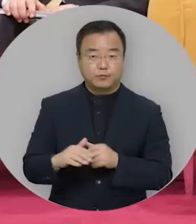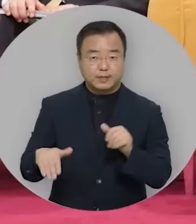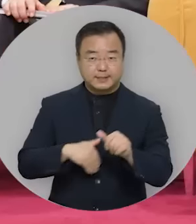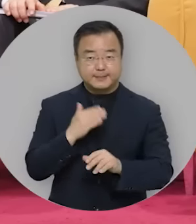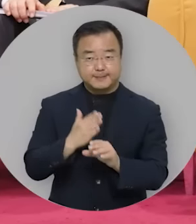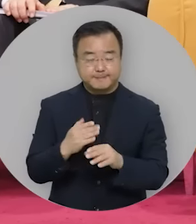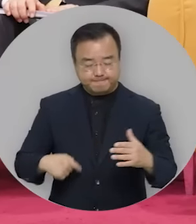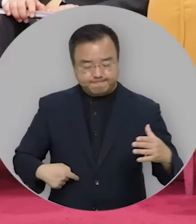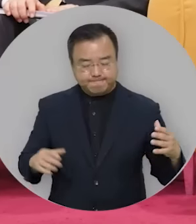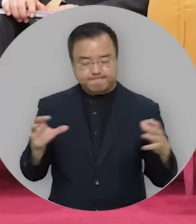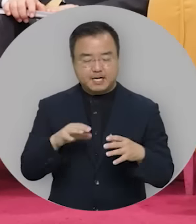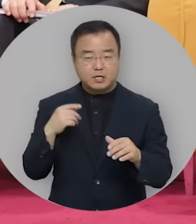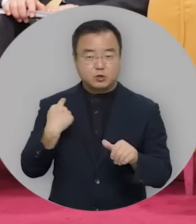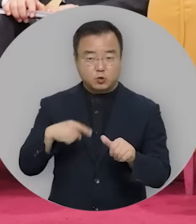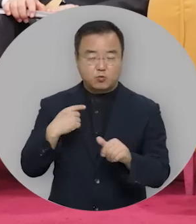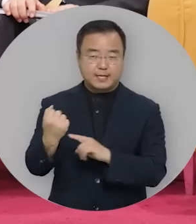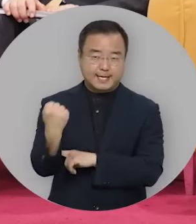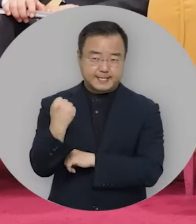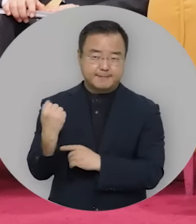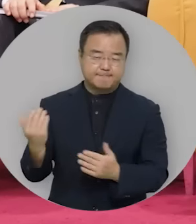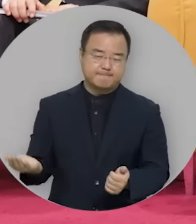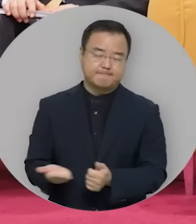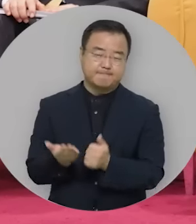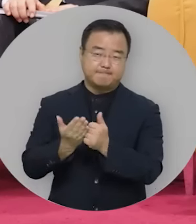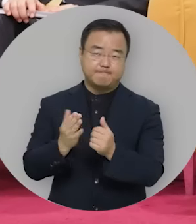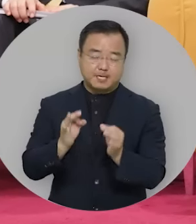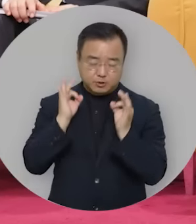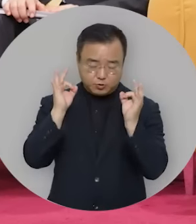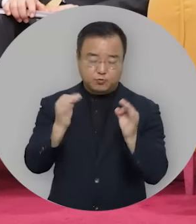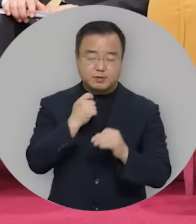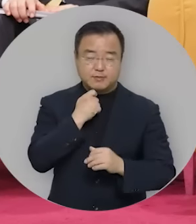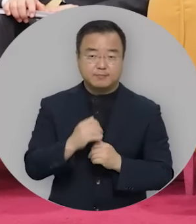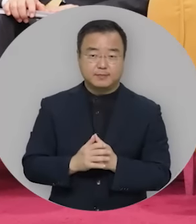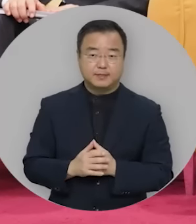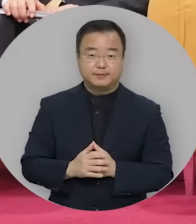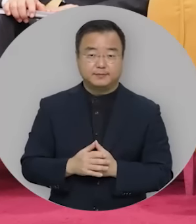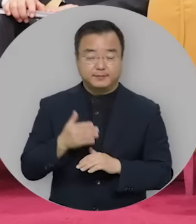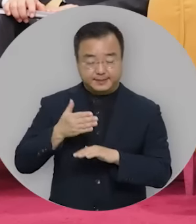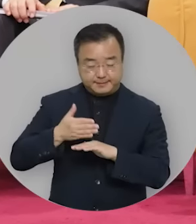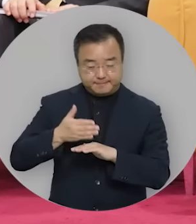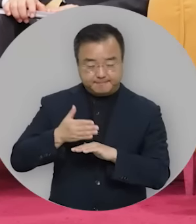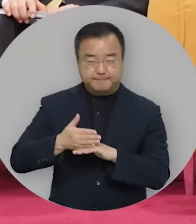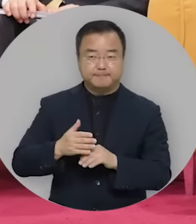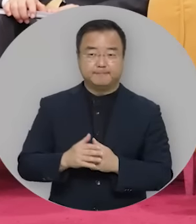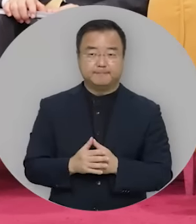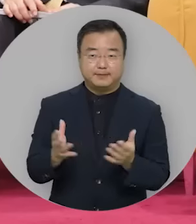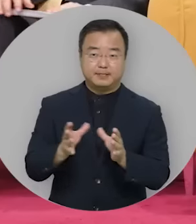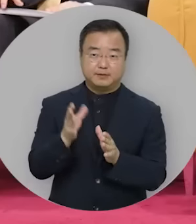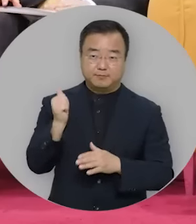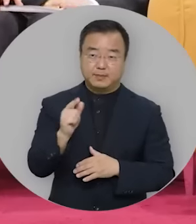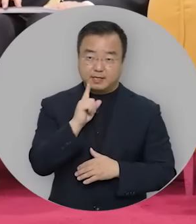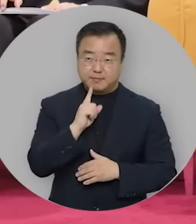현장과 협력해서 이 교육의 힘을 키우도록 노력하도록 하겠습니다. 감사합니다. 네, 감사합니다. 장관님도 한말씀 부탁드립니다.